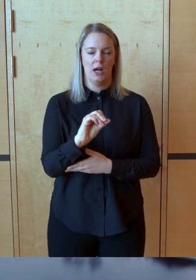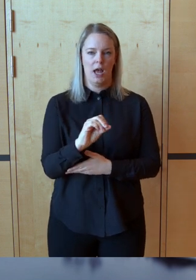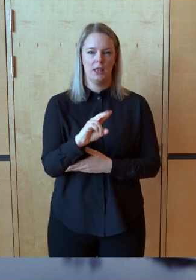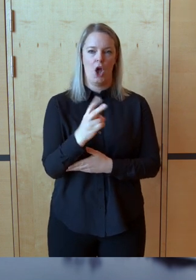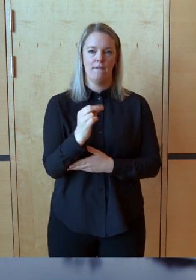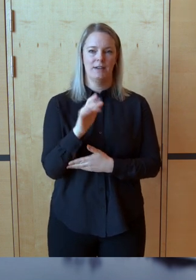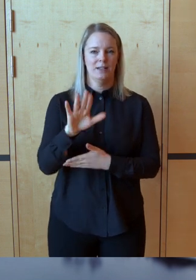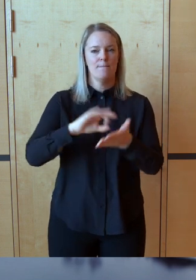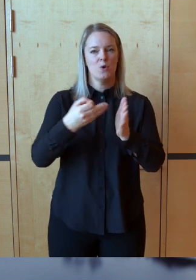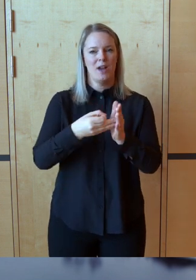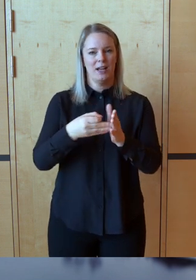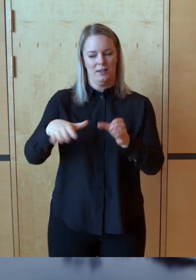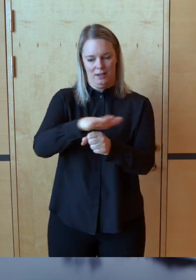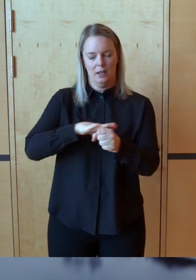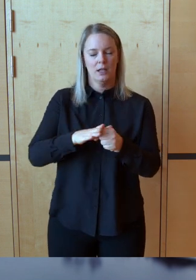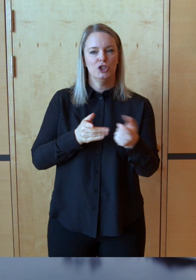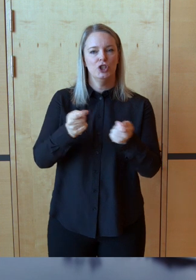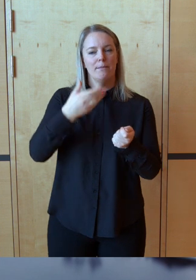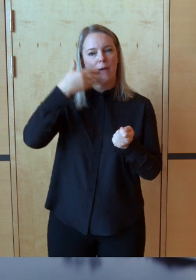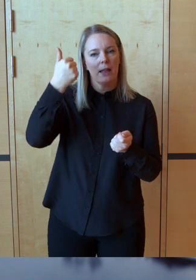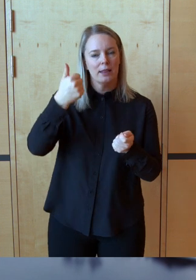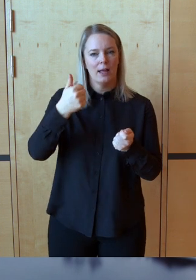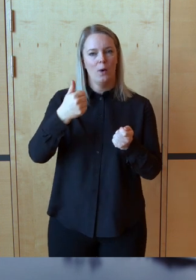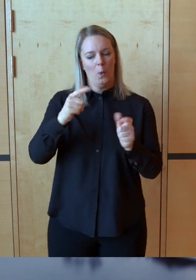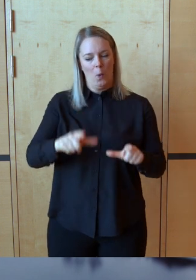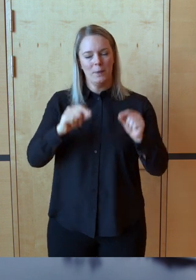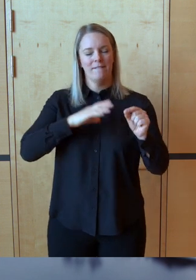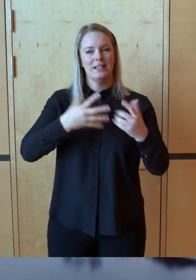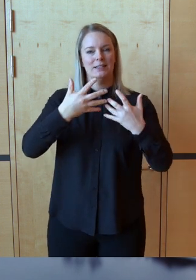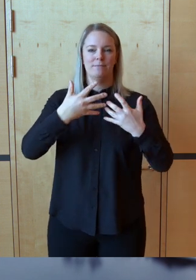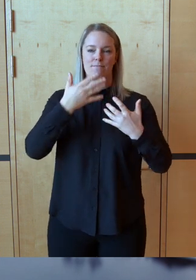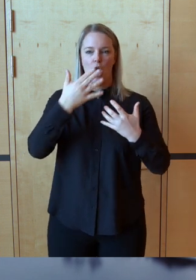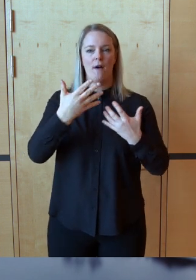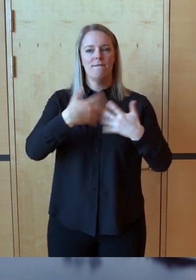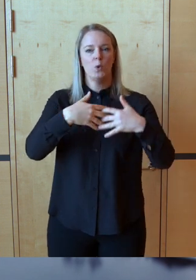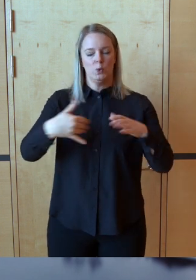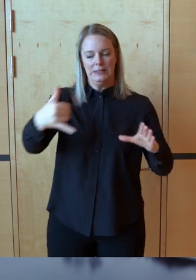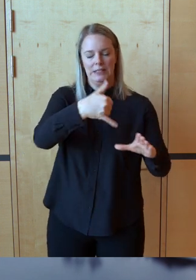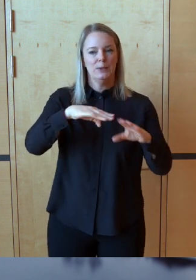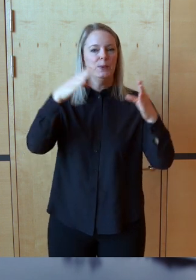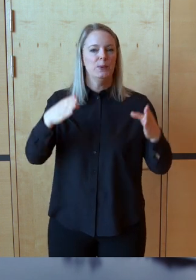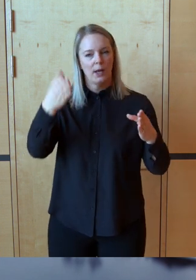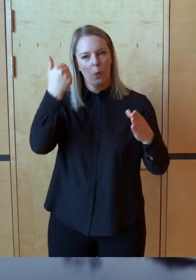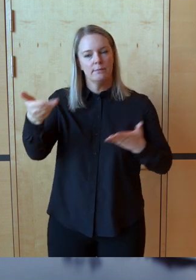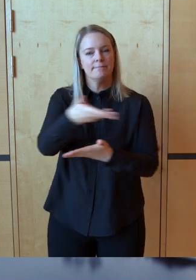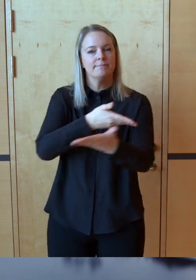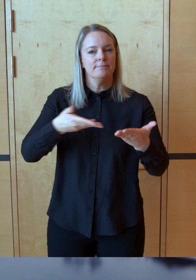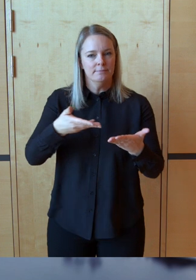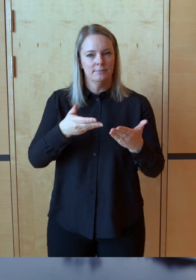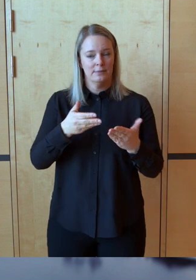Ett bättre sätt samordna de gemensamma funktioner byggnaderna Nu är vi där Men när vi tittar på det så hade man ju kunna